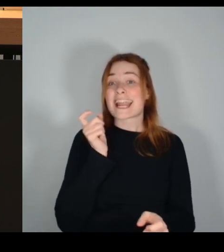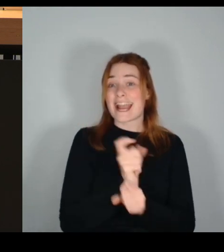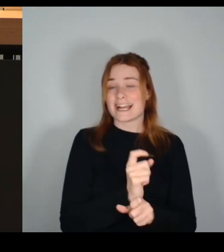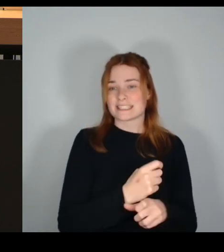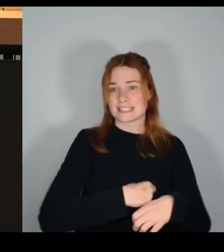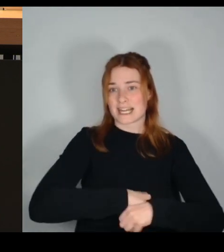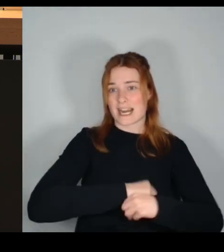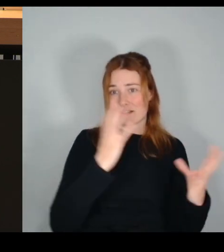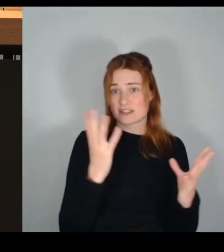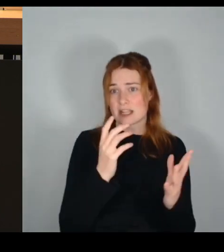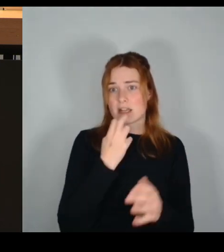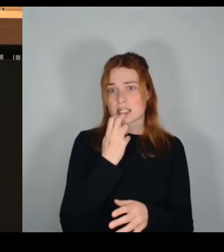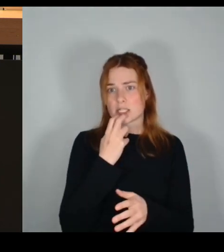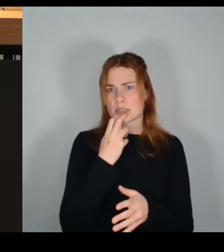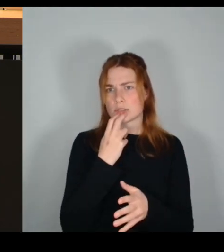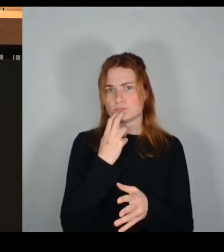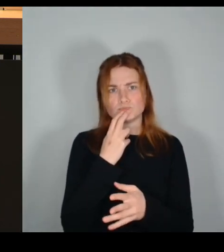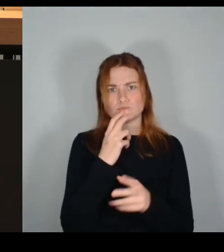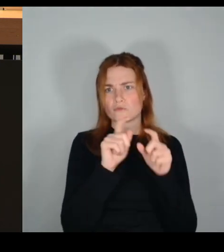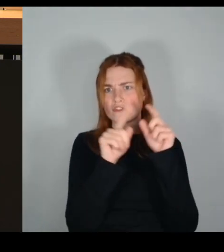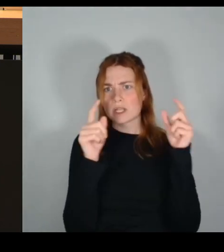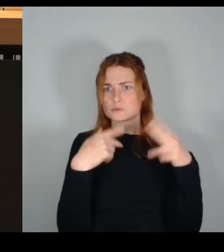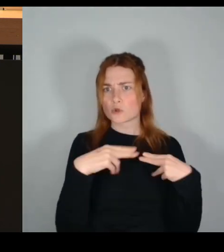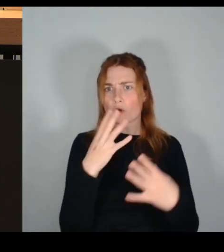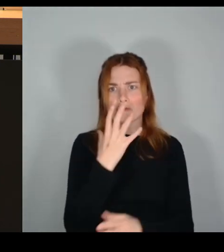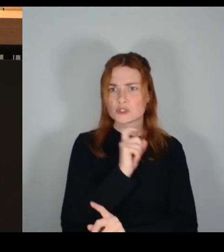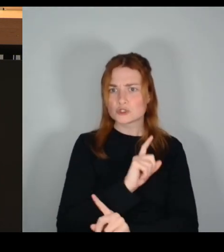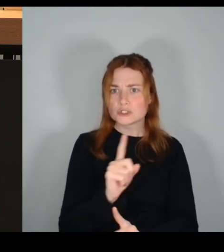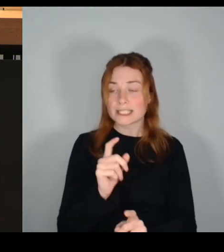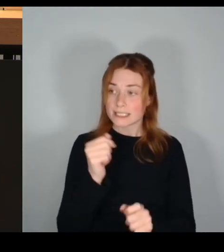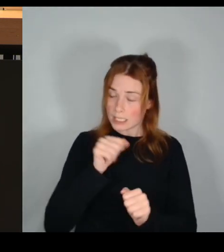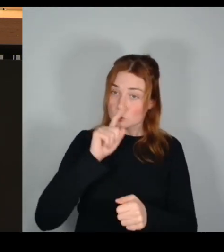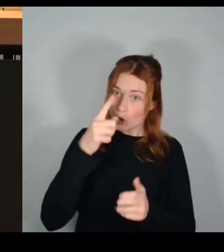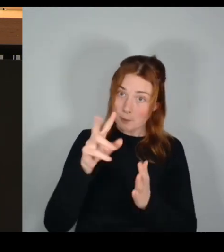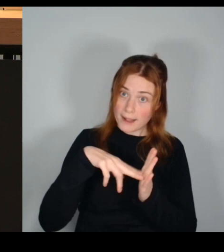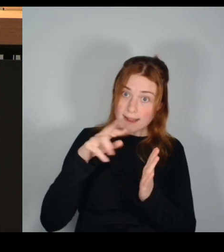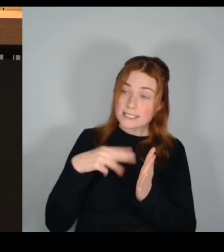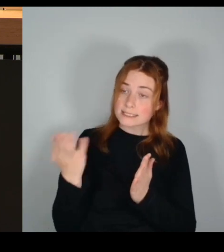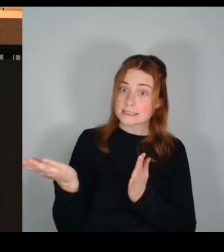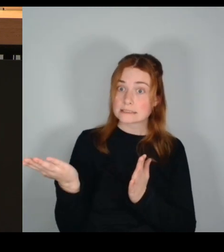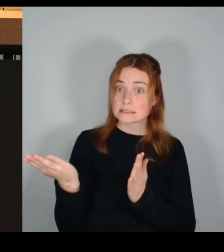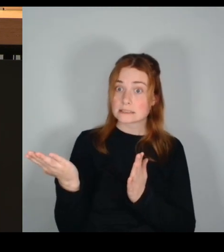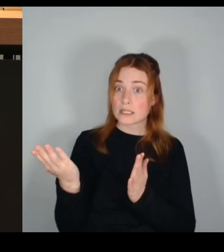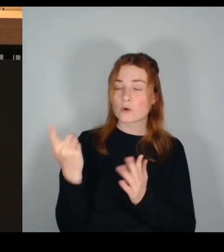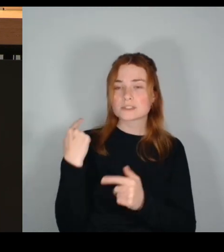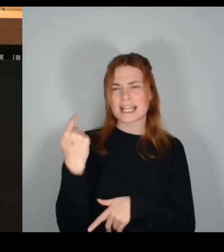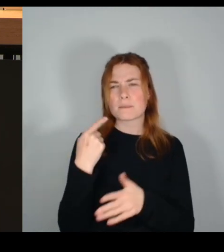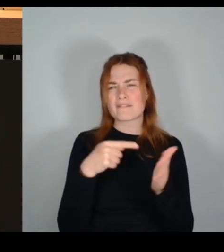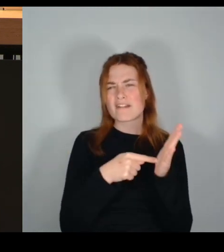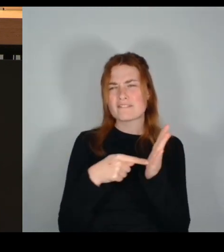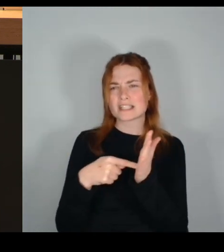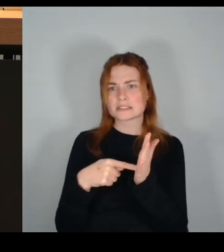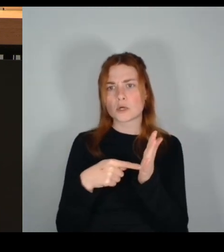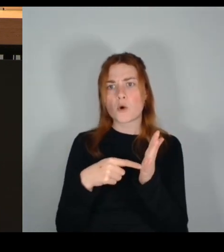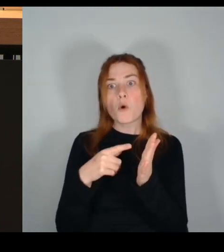vielleicht mal nachlesen. Und Sie verweisen übrigens auf. Jetzt waren es schon 22 Staaten, die sich für die Atomkraft aussprechen. Interessant.